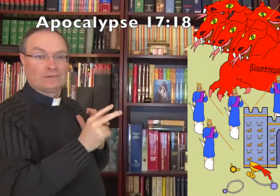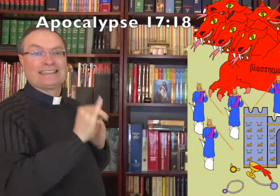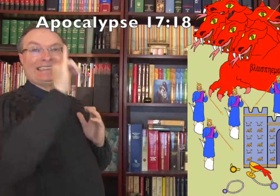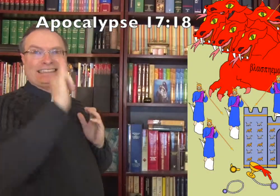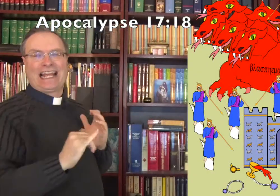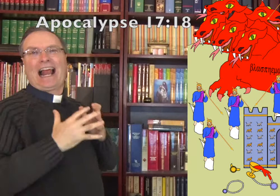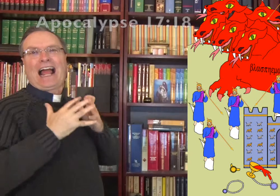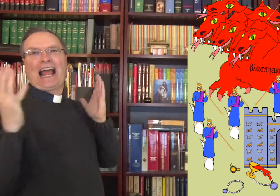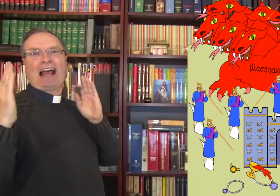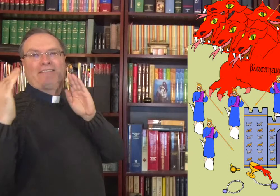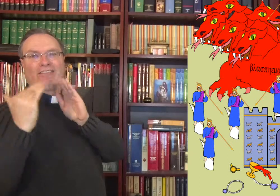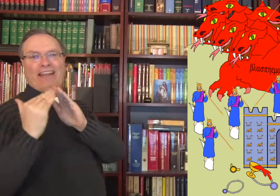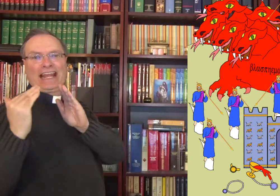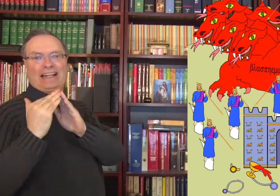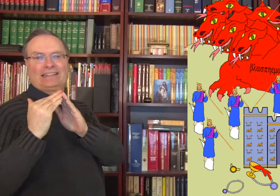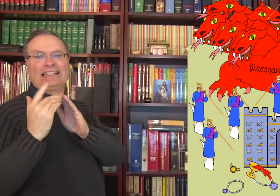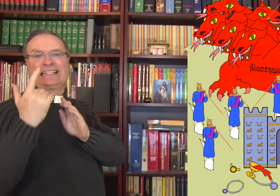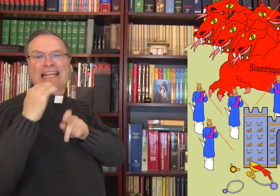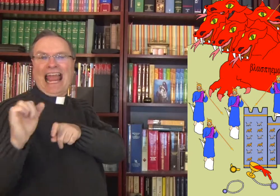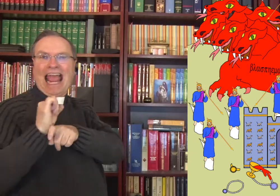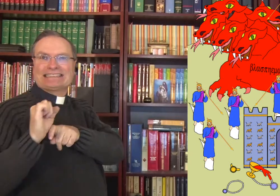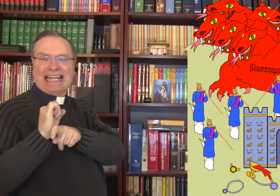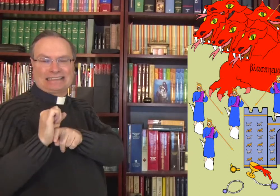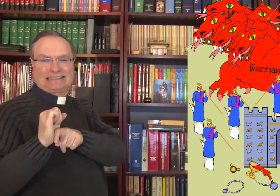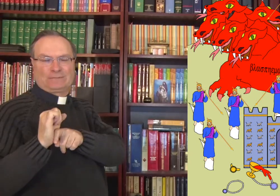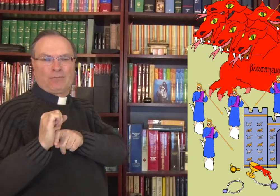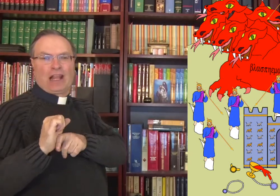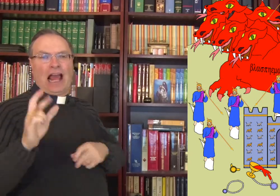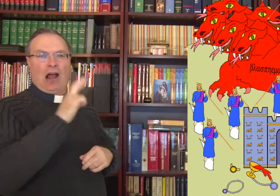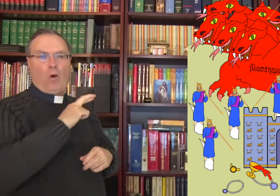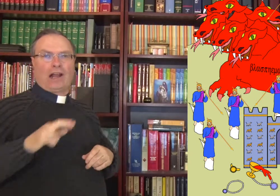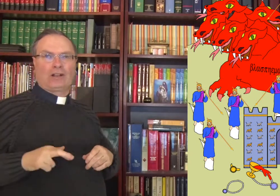c'est la grande ville qui exerce la royauté